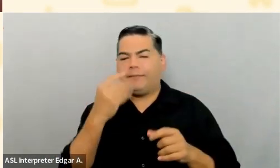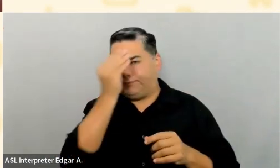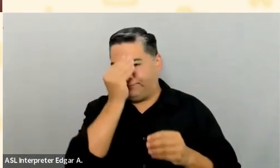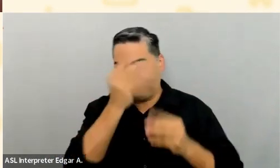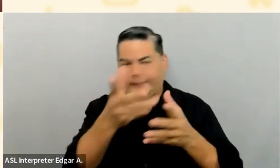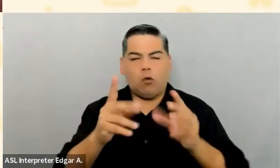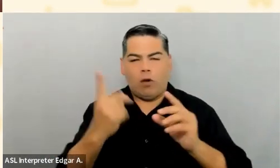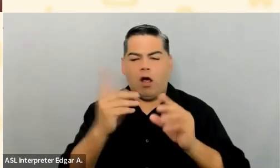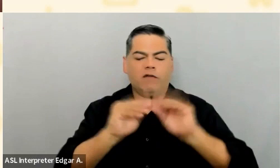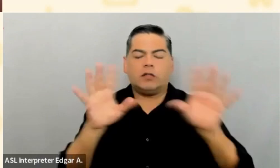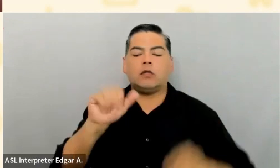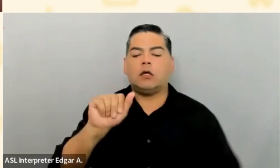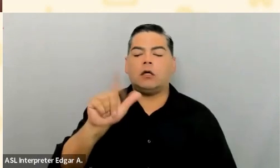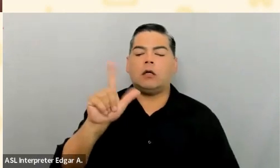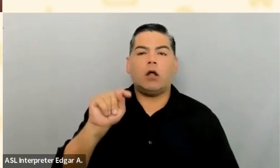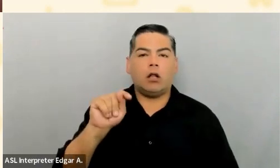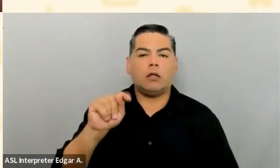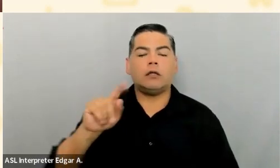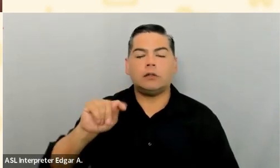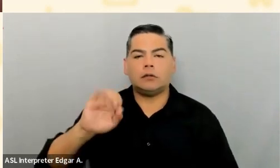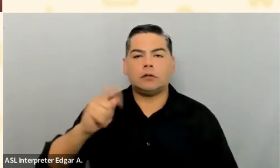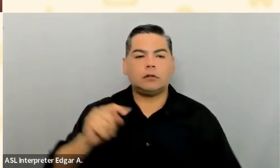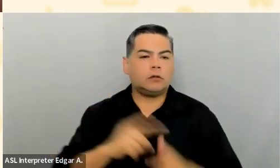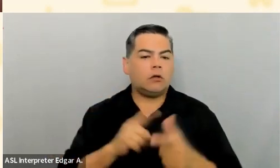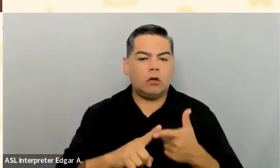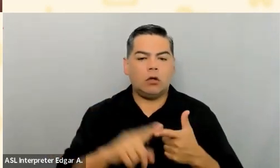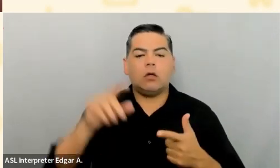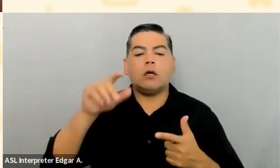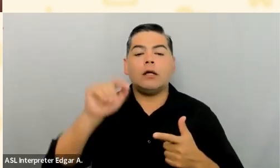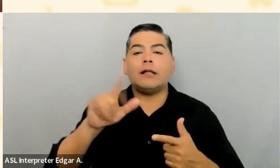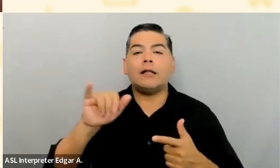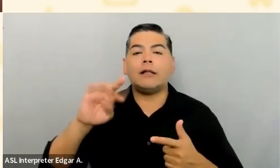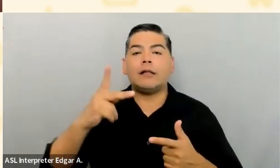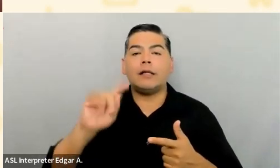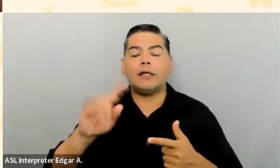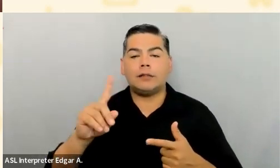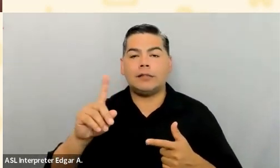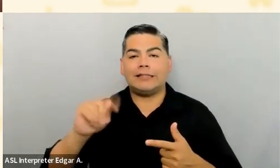Pero también hay otros, como texto de enlace o agregar descripciones,